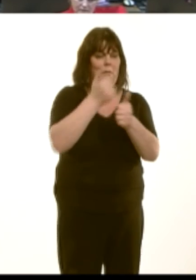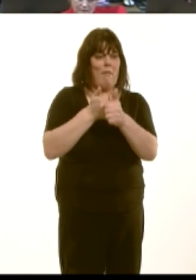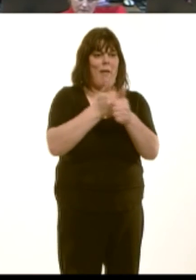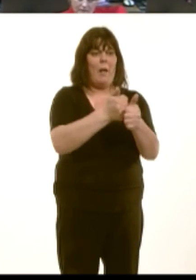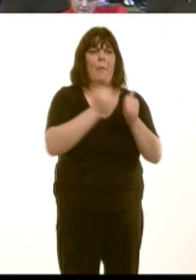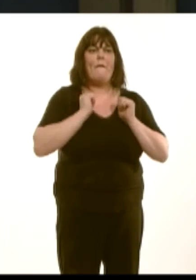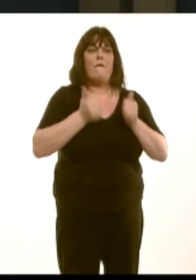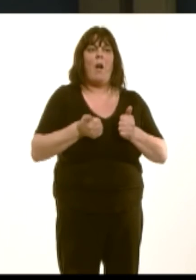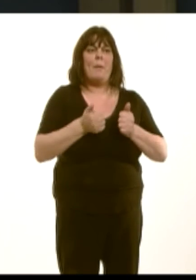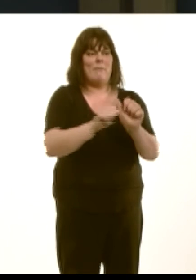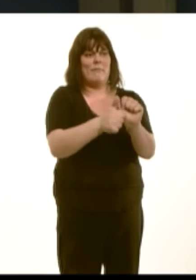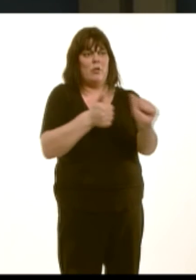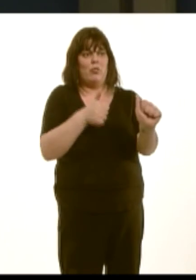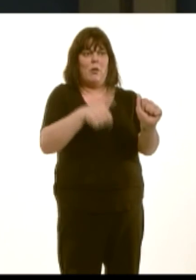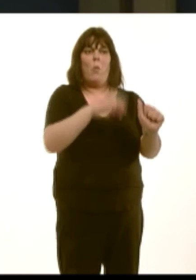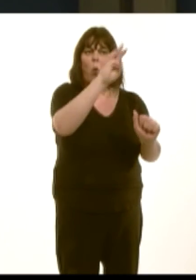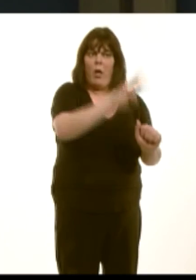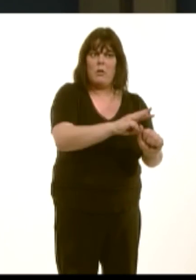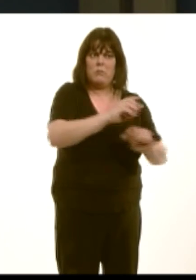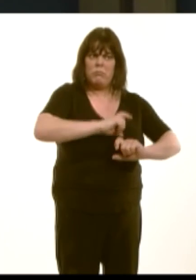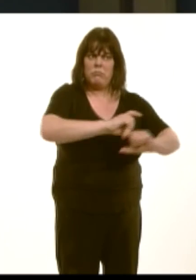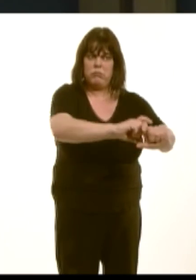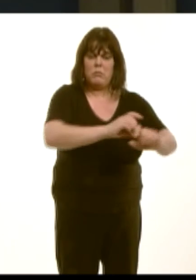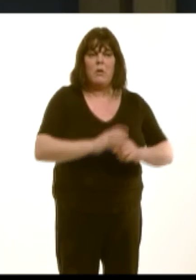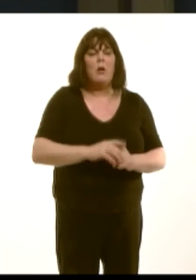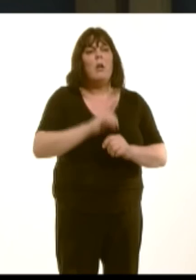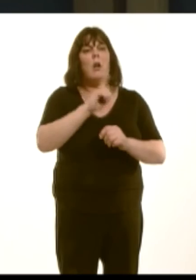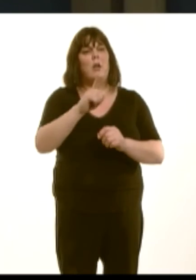A hefyd, yn eich trafodaethau yn Ewrop, a wnewch chi sicrhau ein bod niín dilyn yr